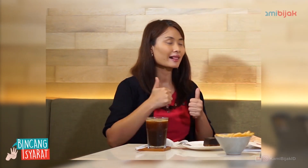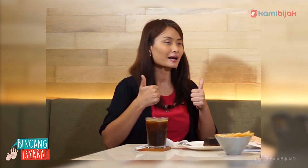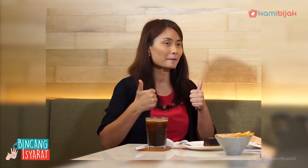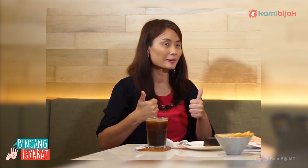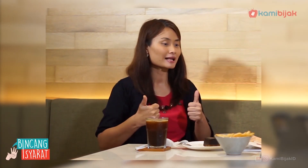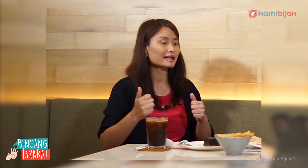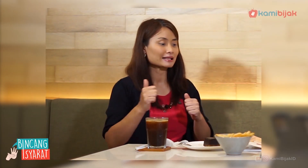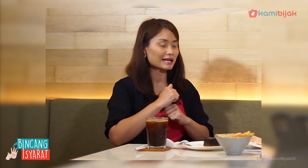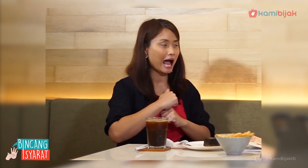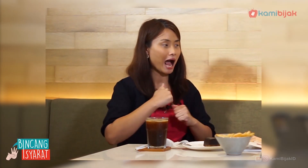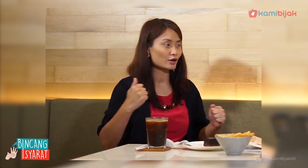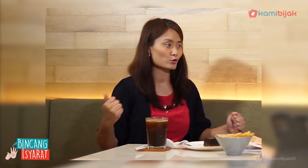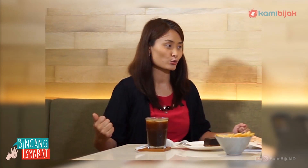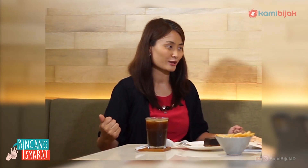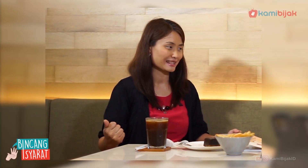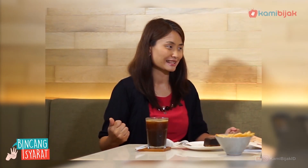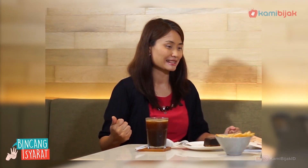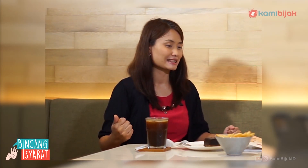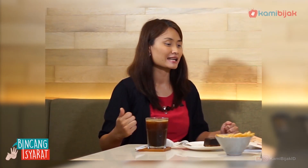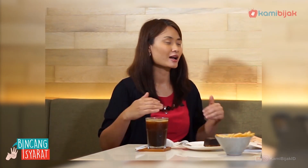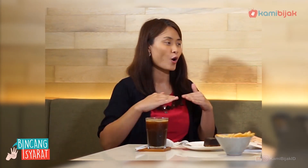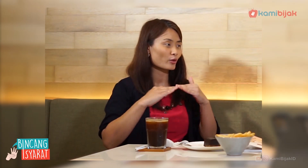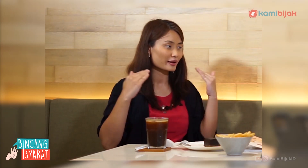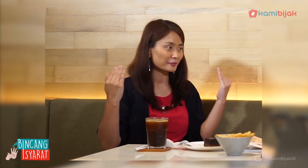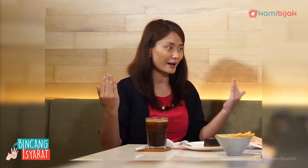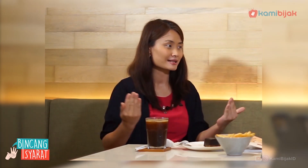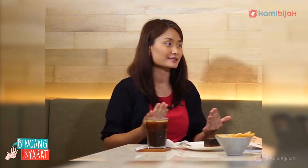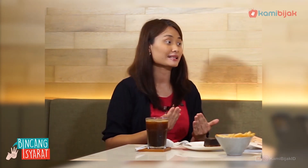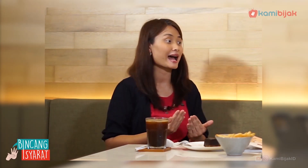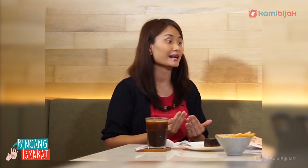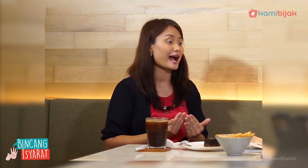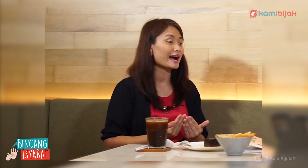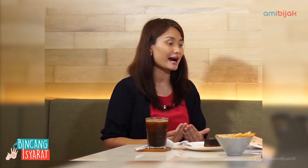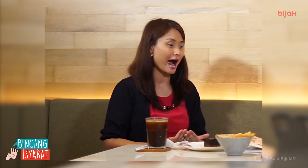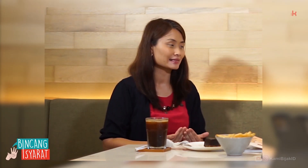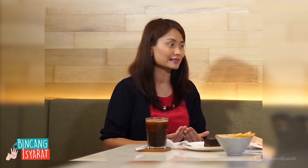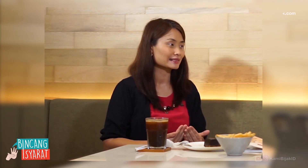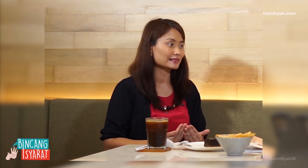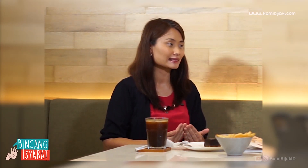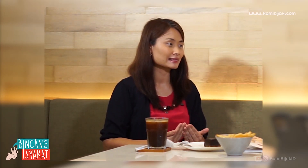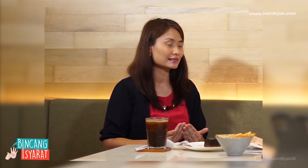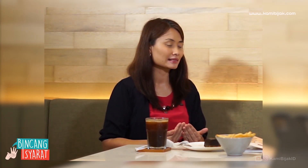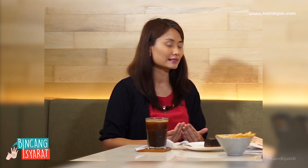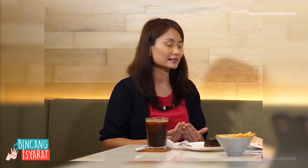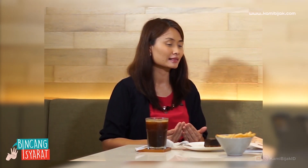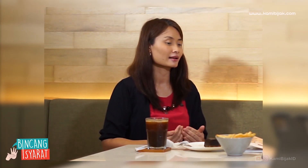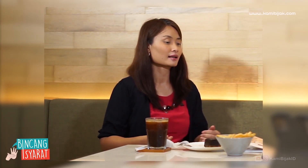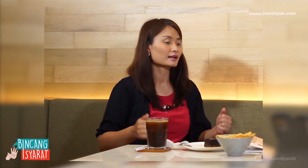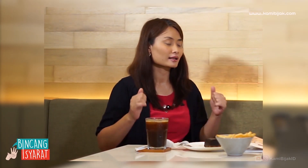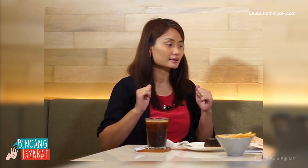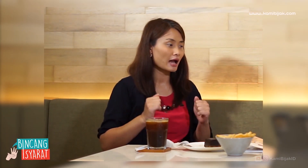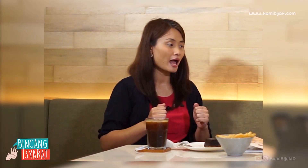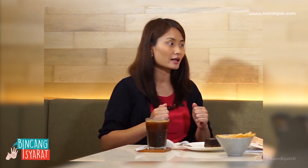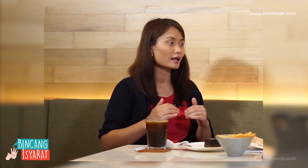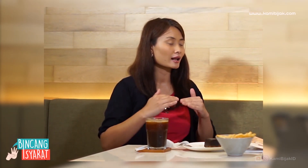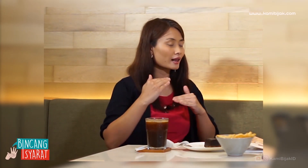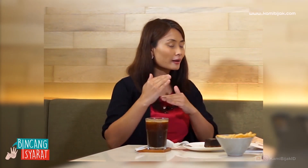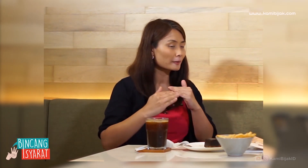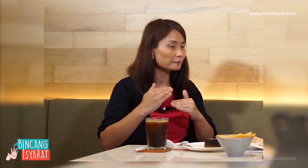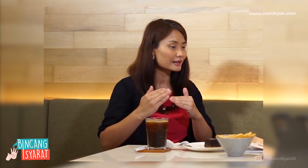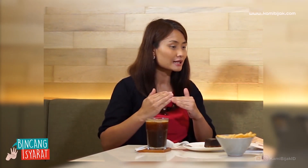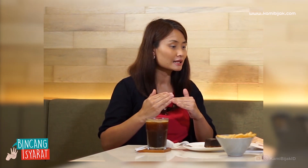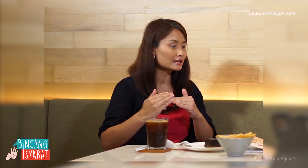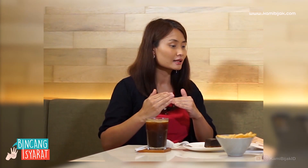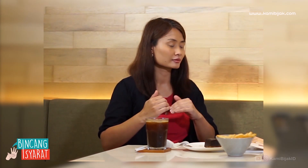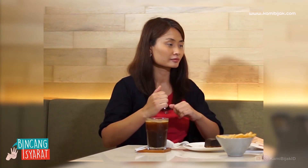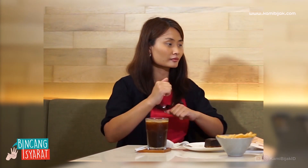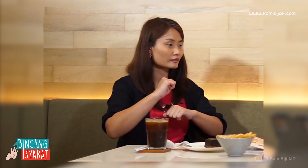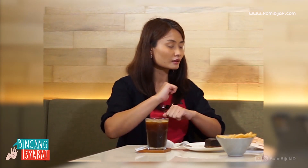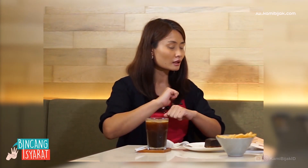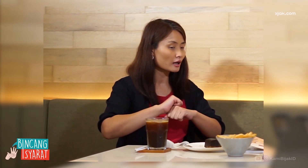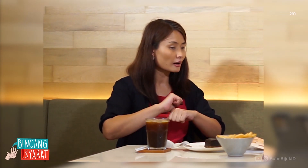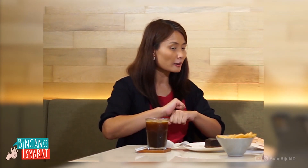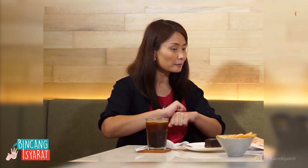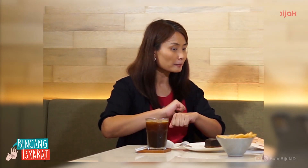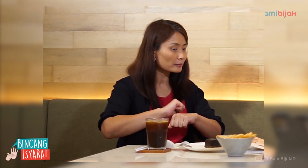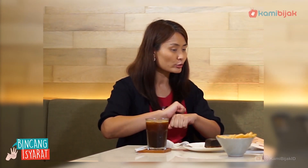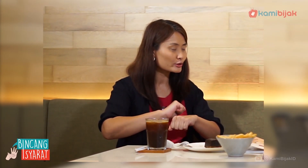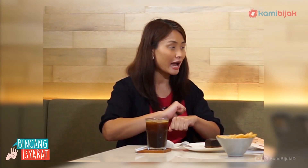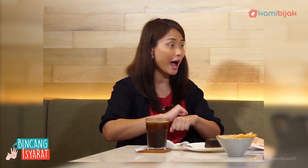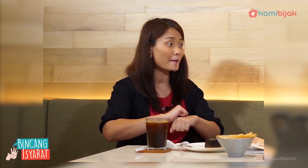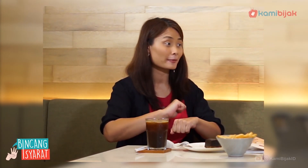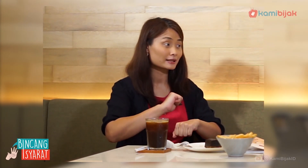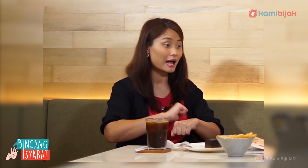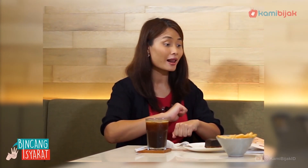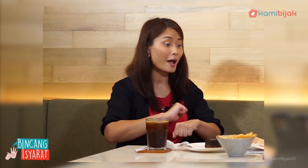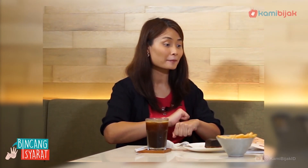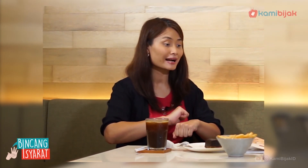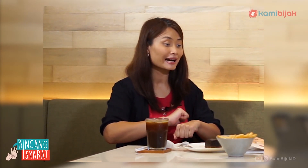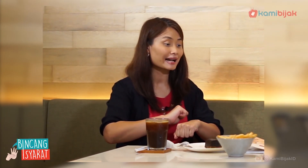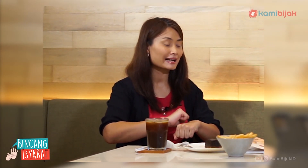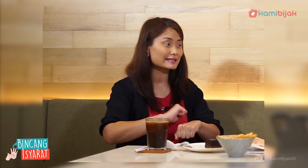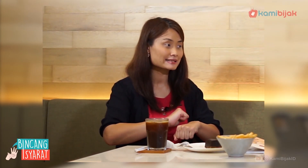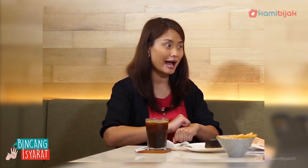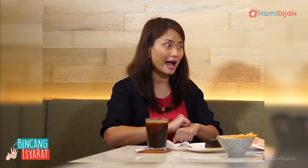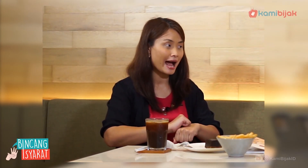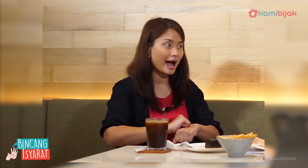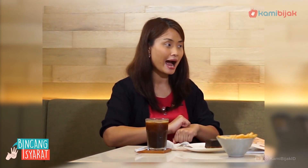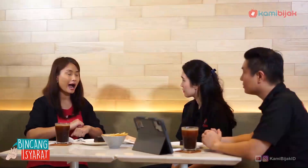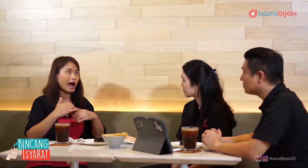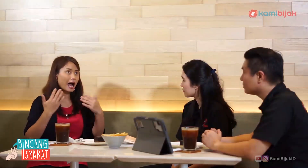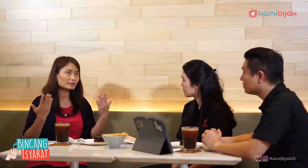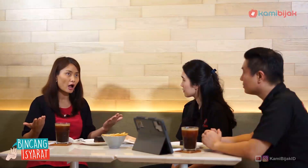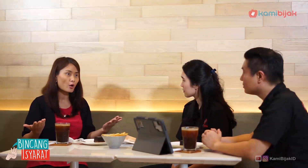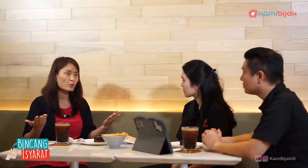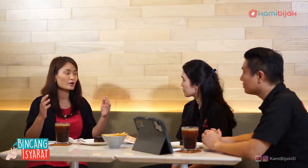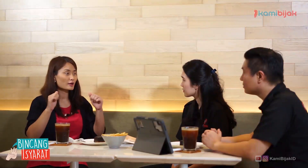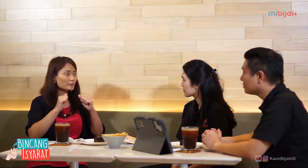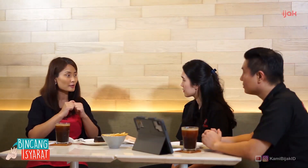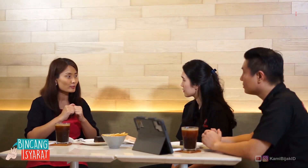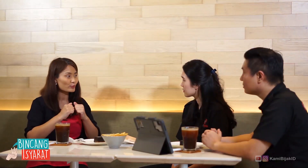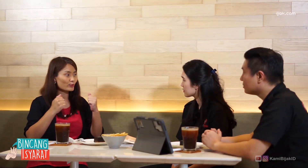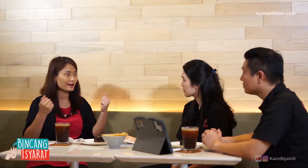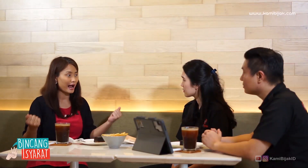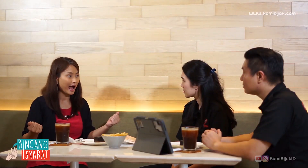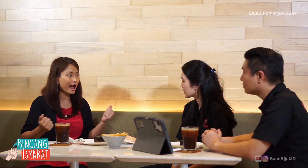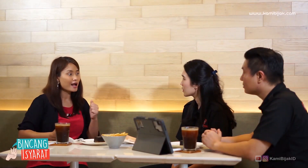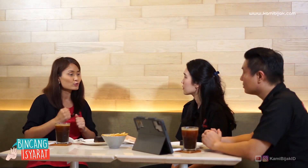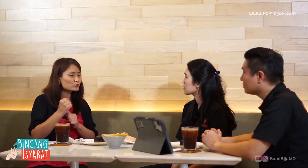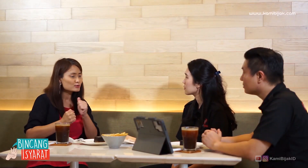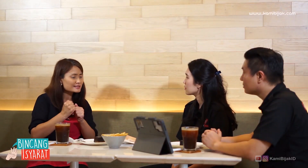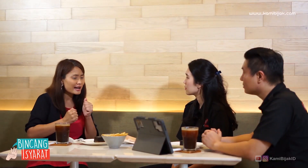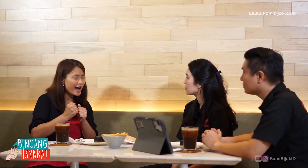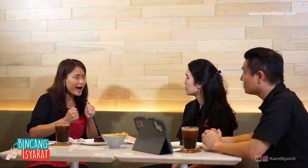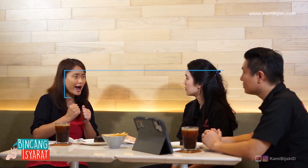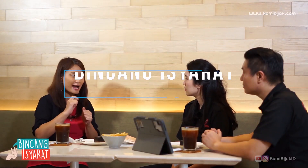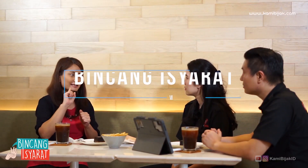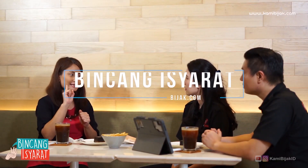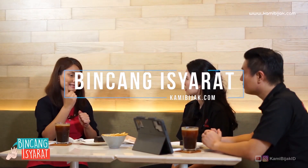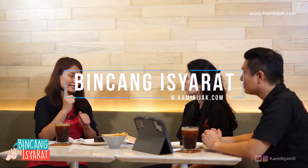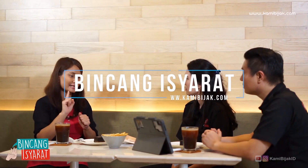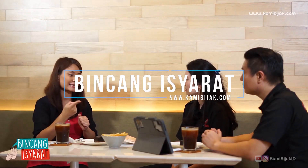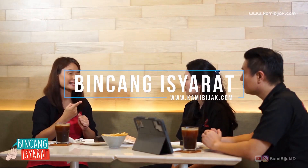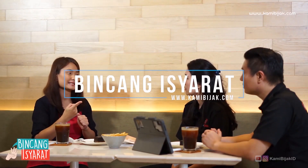lebih diakui oleh masyarakat dan lebih mudah dalam bekerja atau membuka usaha sendiri